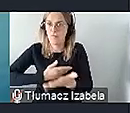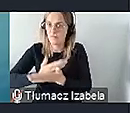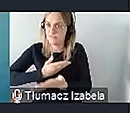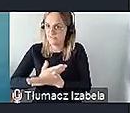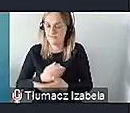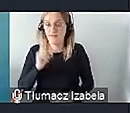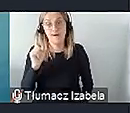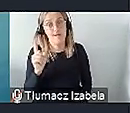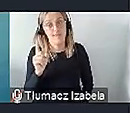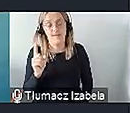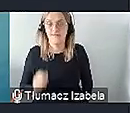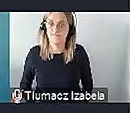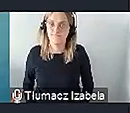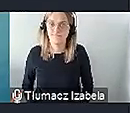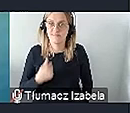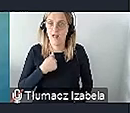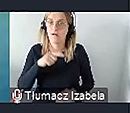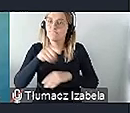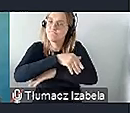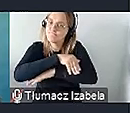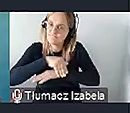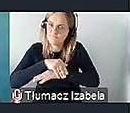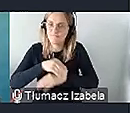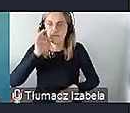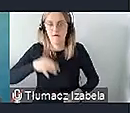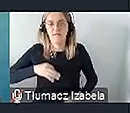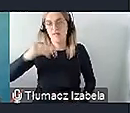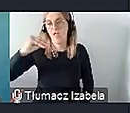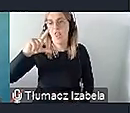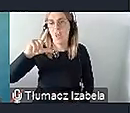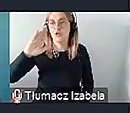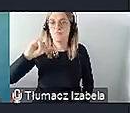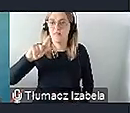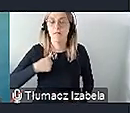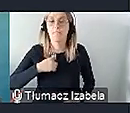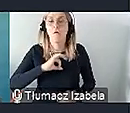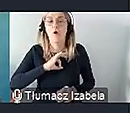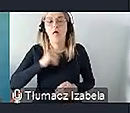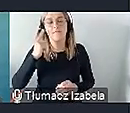Natomiast ja podkreślę odpowiedź pani Elżbiety. Bo moją ideą było to,